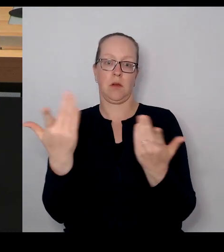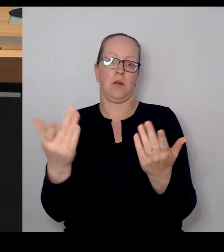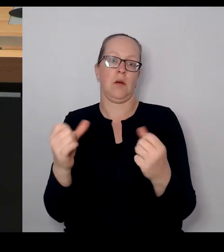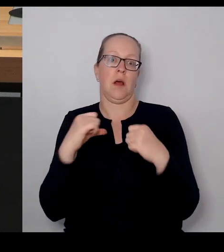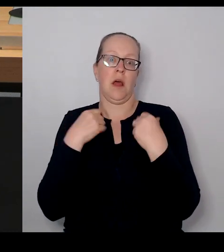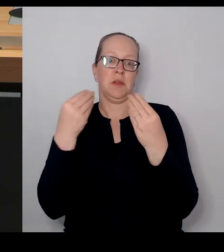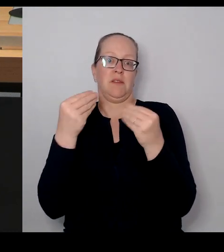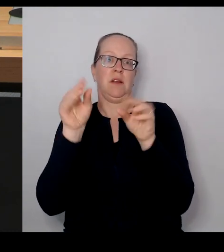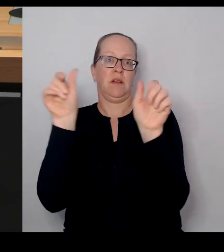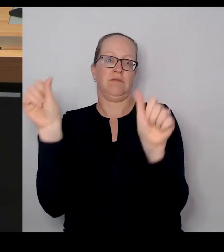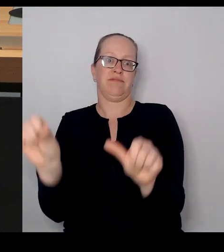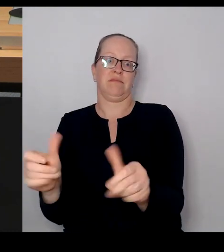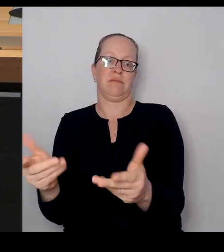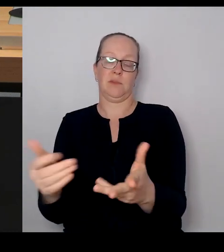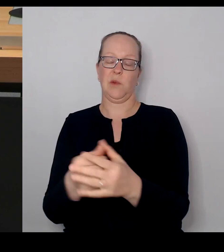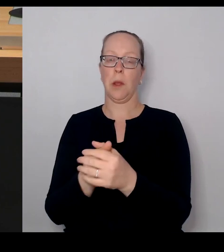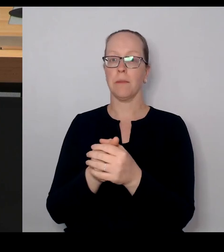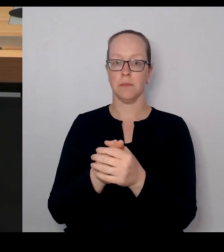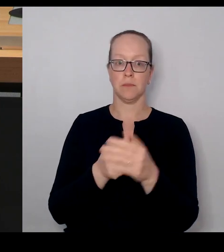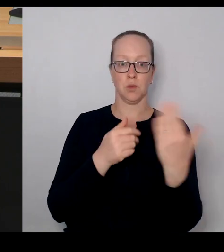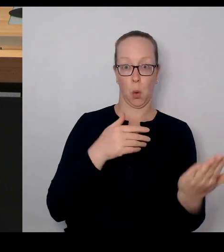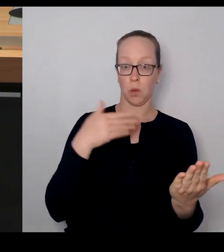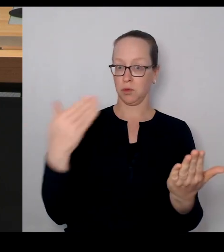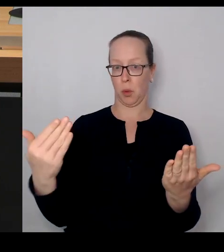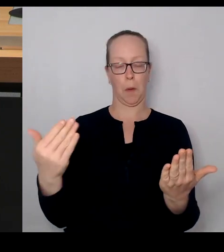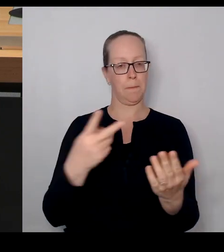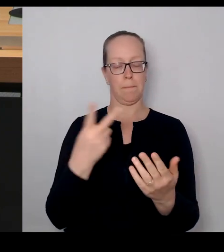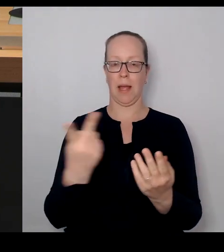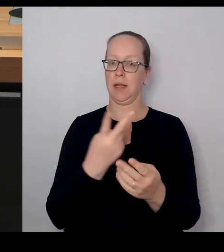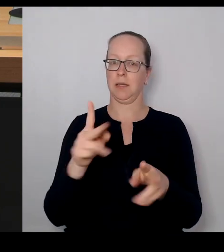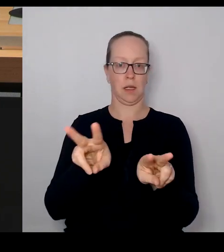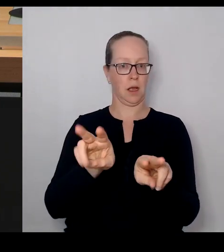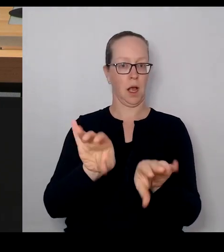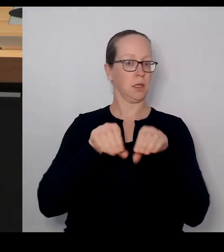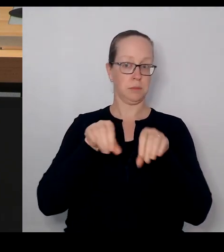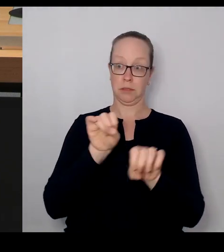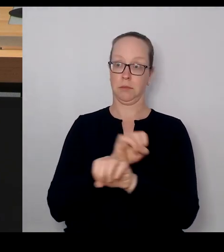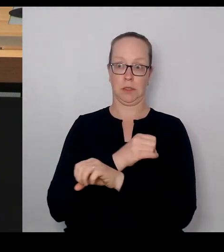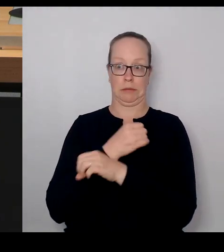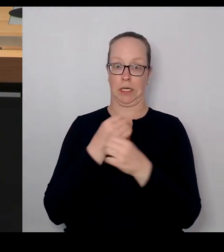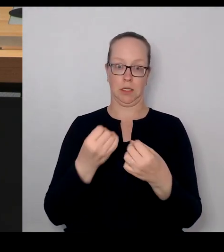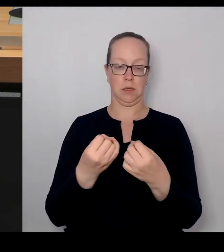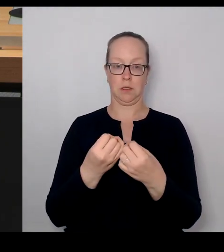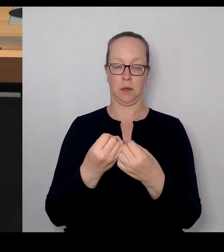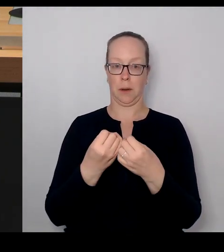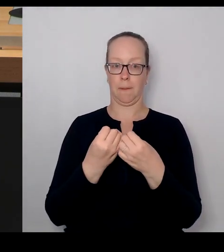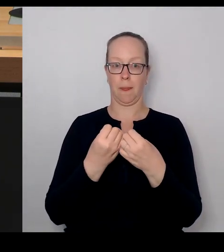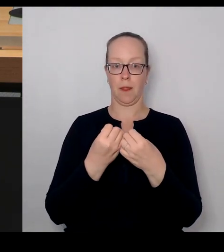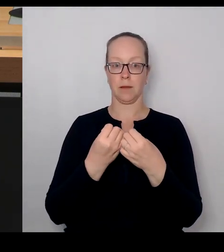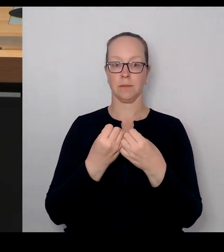Unser Ziel ist, dass alle Menschen dann, wenn sie pflegerisch versorgt werden müssen, diese Leistungen auch erhalten und ohne